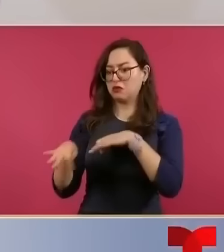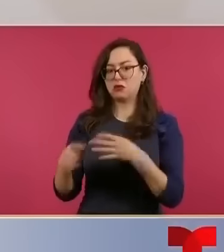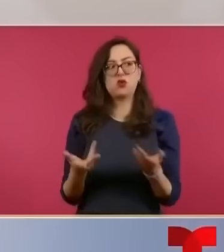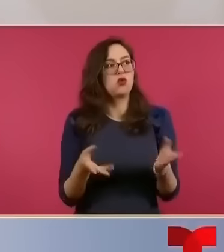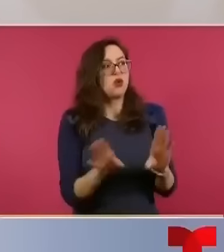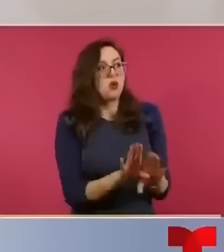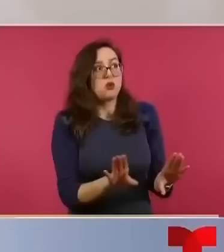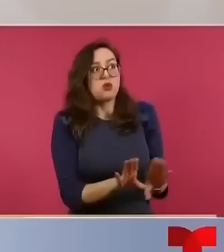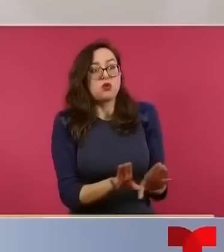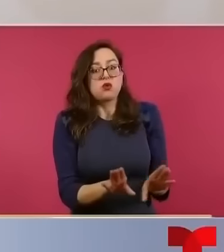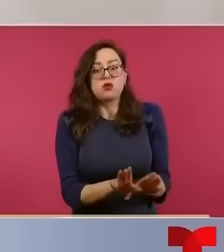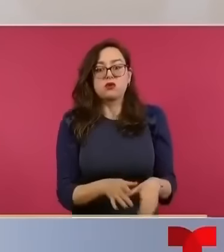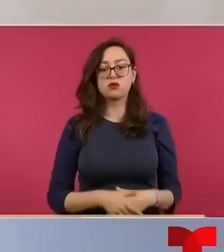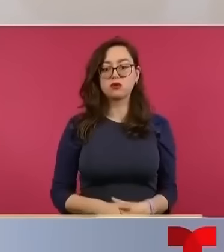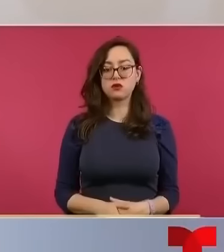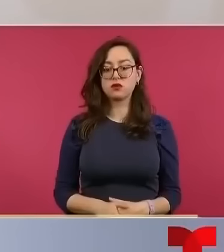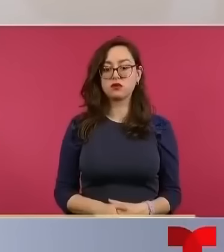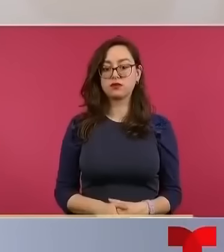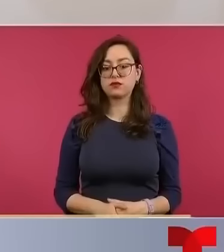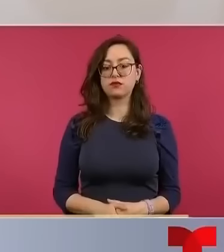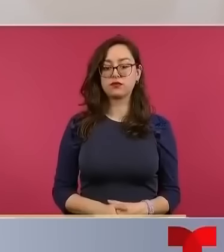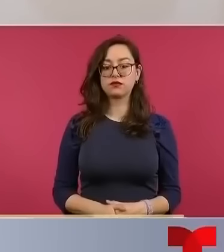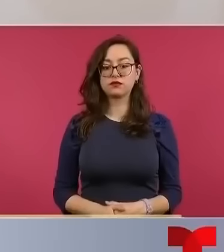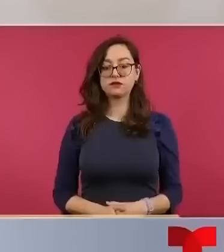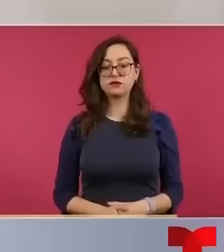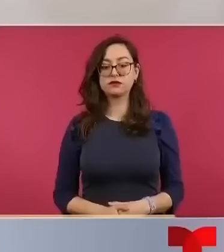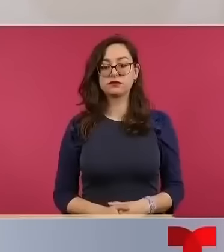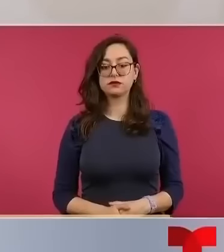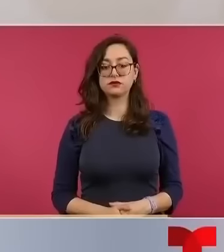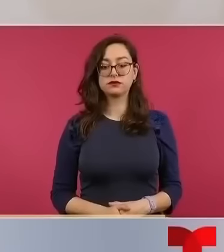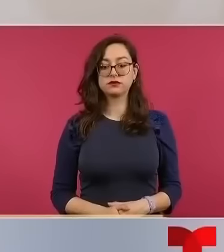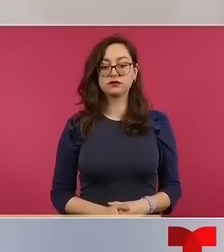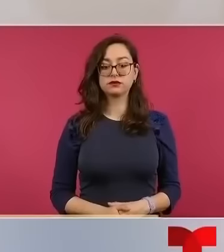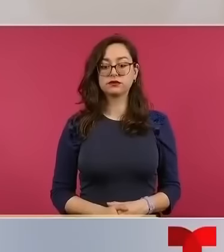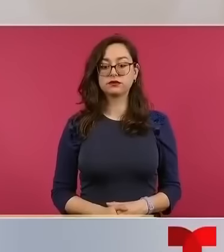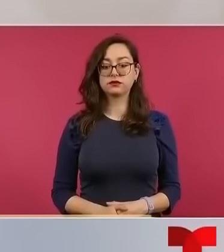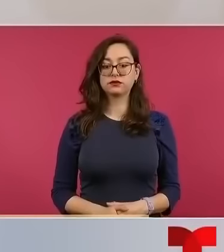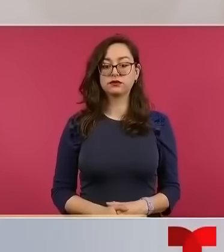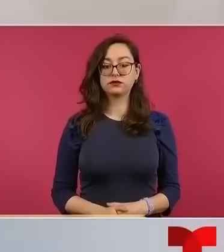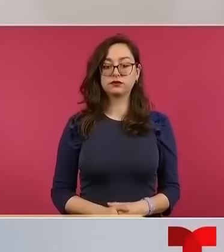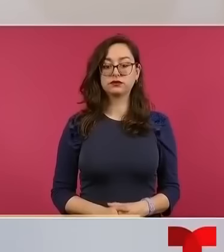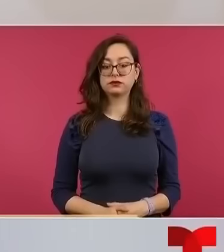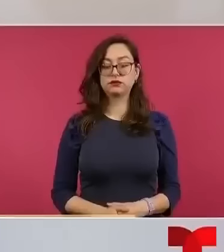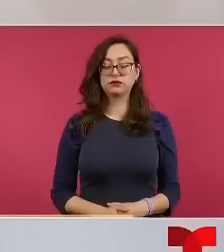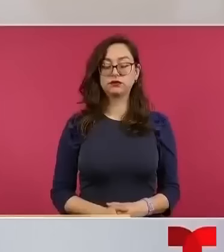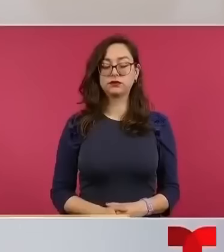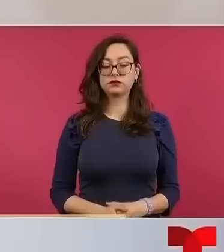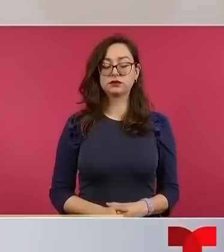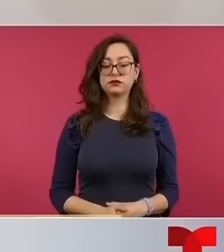PERSONAS MIGRANTES. ES DECIR NO CORRESPONDE >> ESTAMOS TRABAJANDO EN ESO.